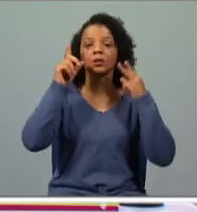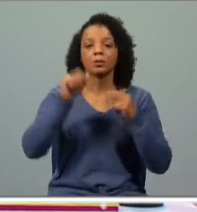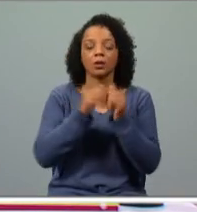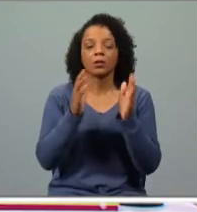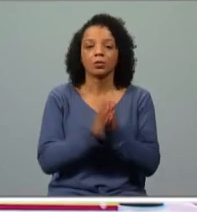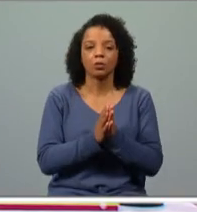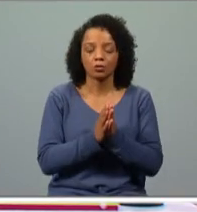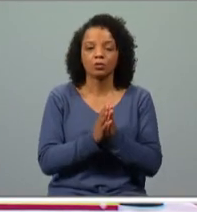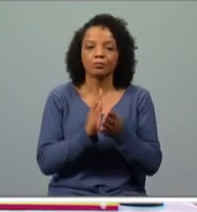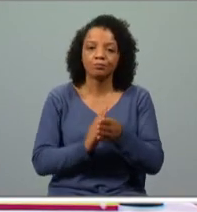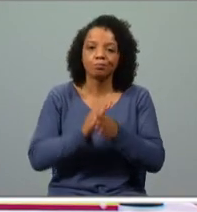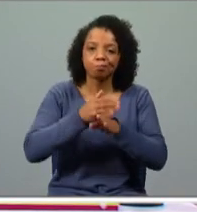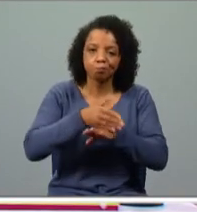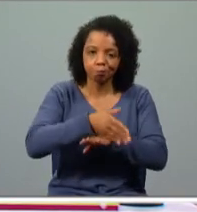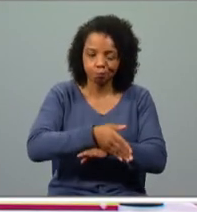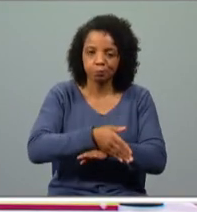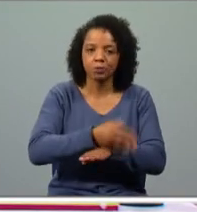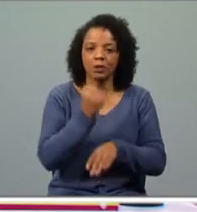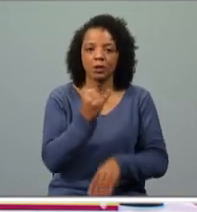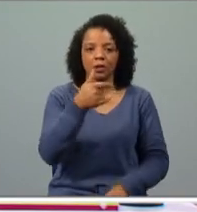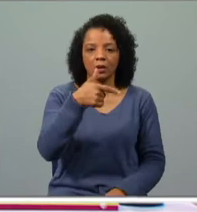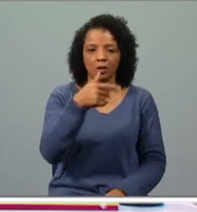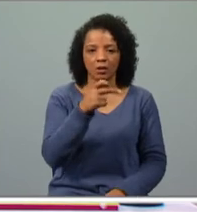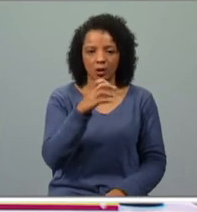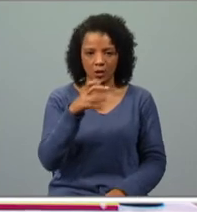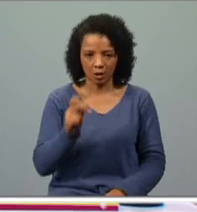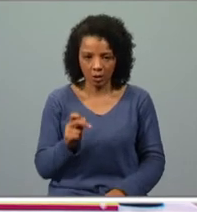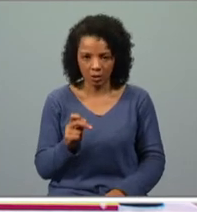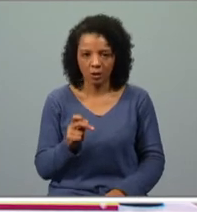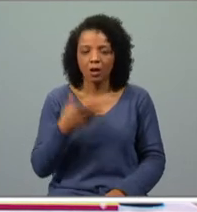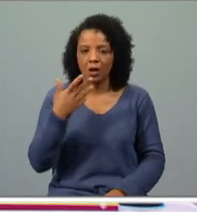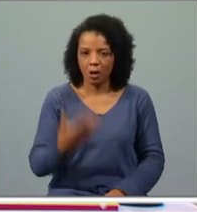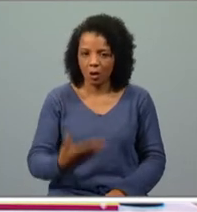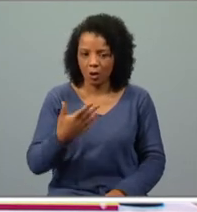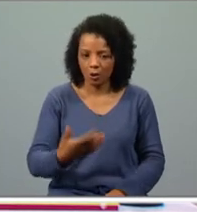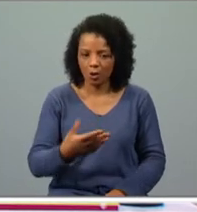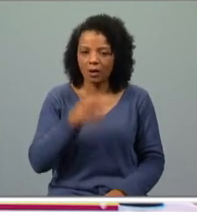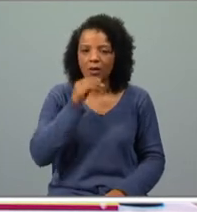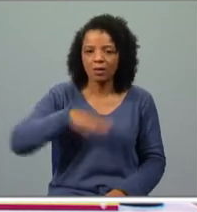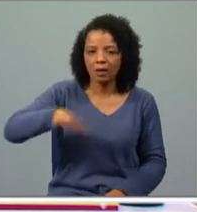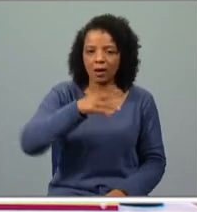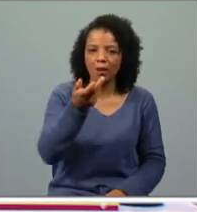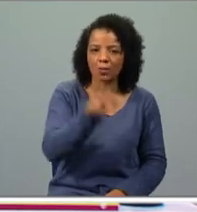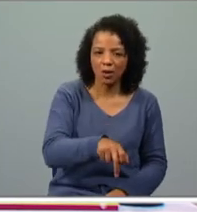embarcaram de novo para ítaca será que é desta que vão chegar à sua terra só para 航行回伊薩卡是嗎這個將到達你的土地只是為了